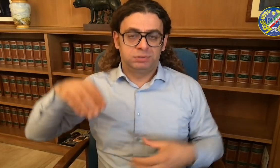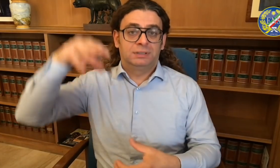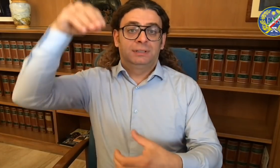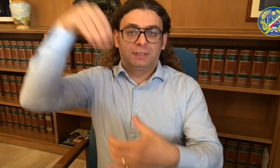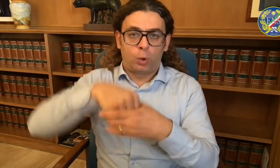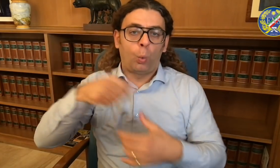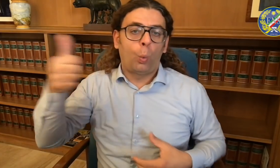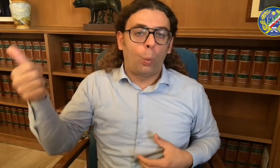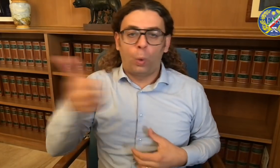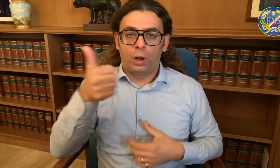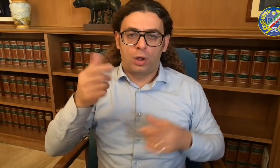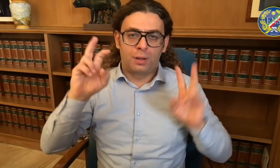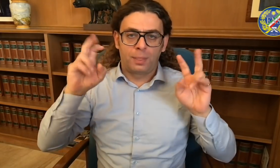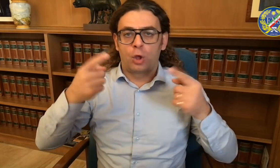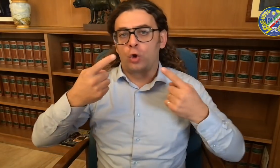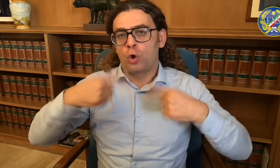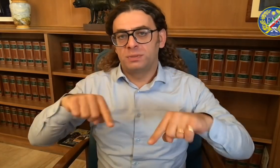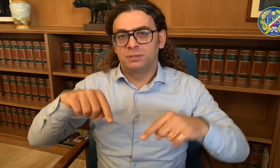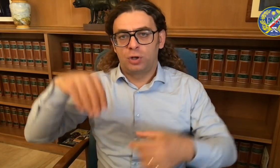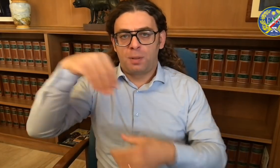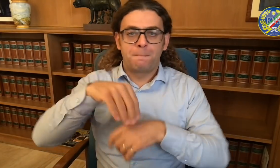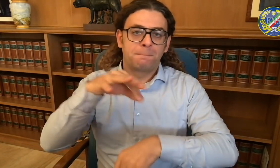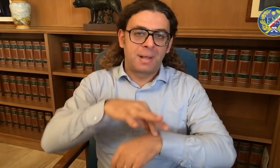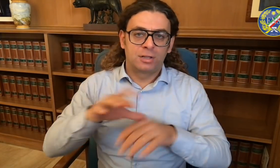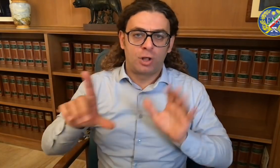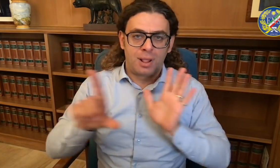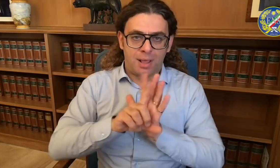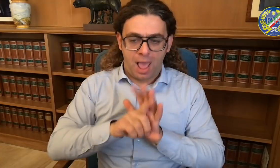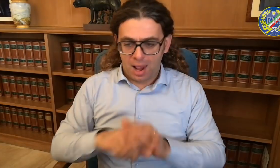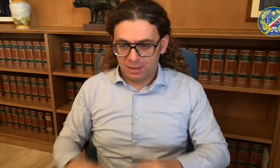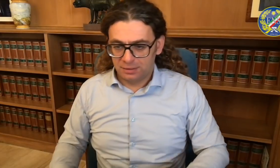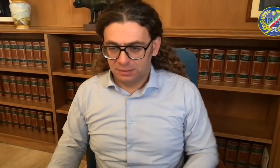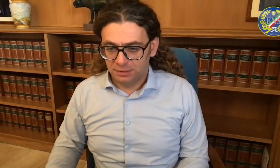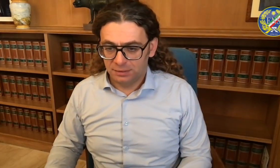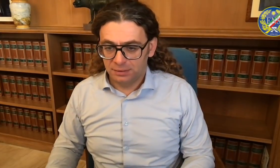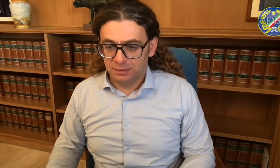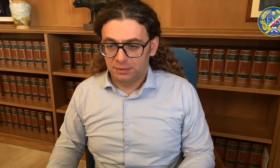senza disparità di trattamento nei vari territori, all'interno di un'unica commissione valutativa medico-legale.